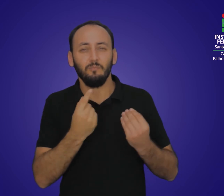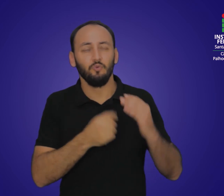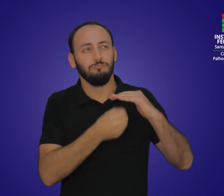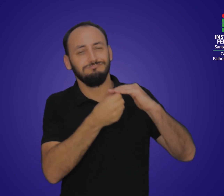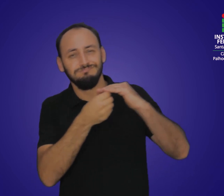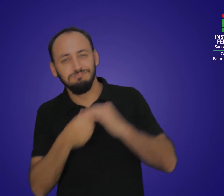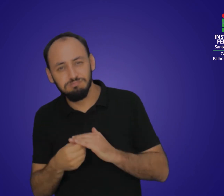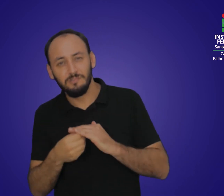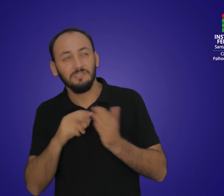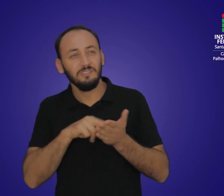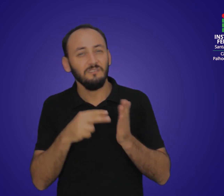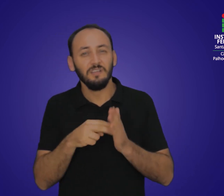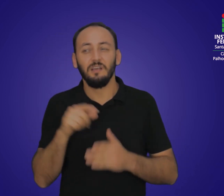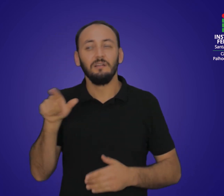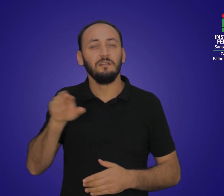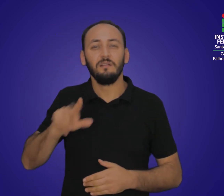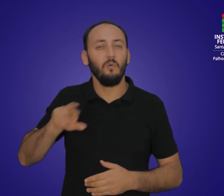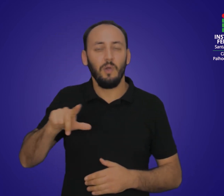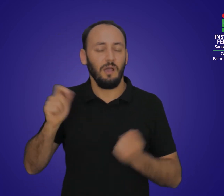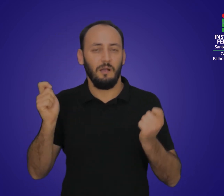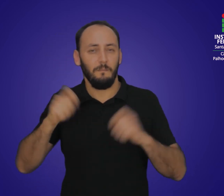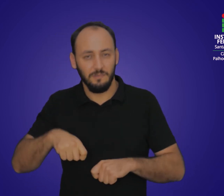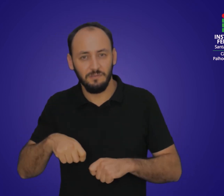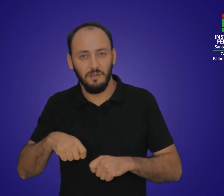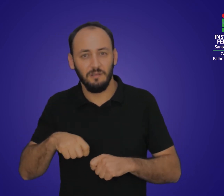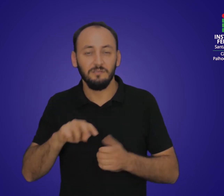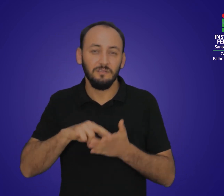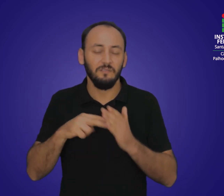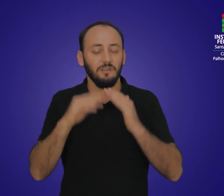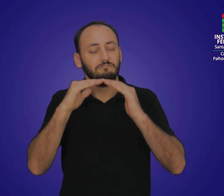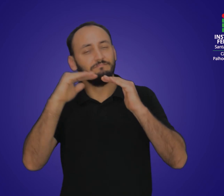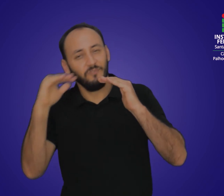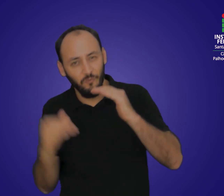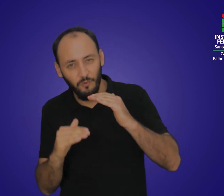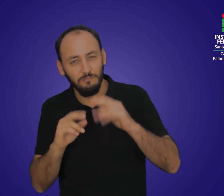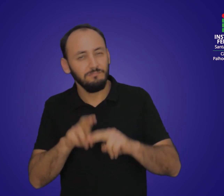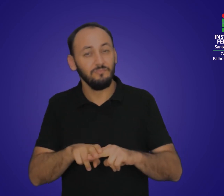sentem-se inferiorizados, como se não fossem capazes.